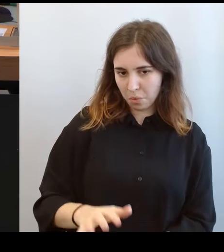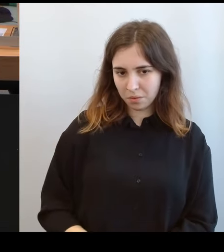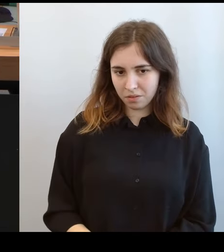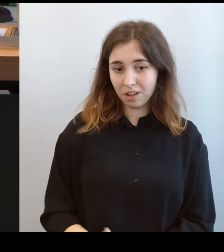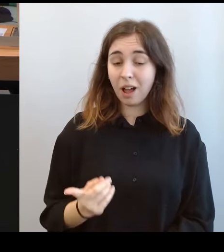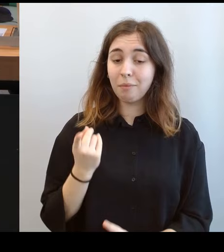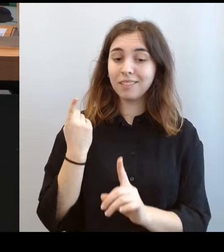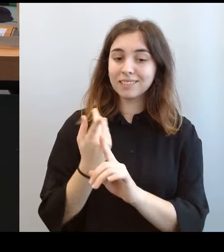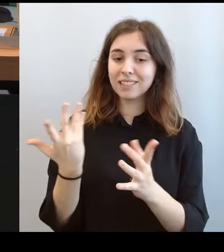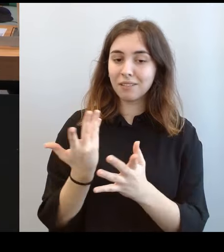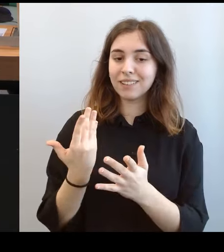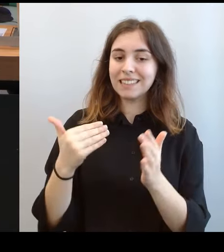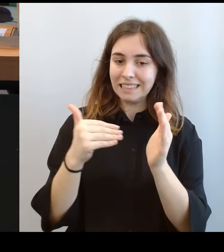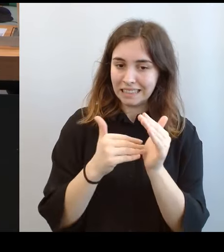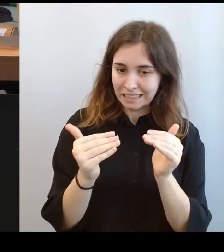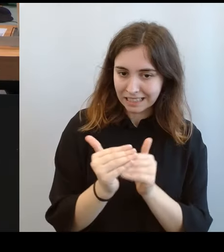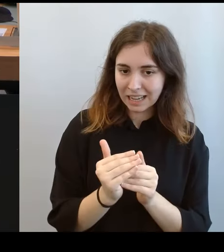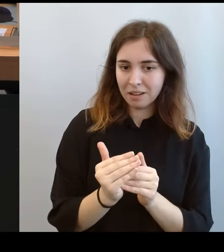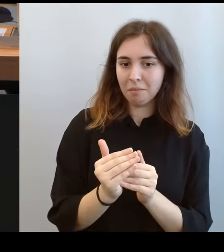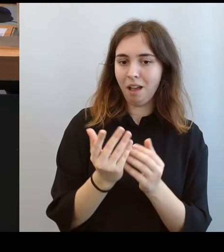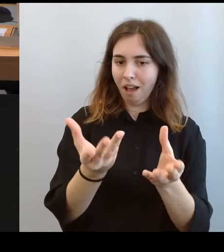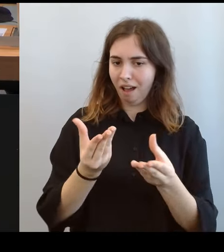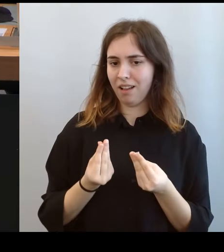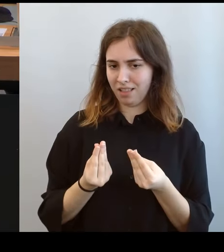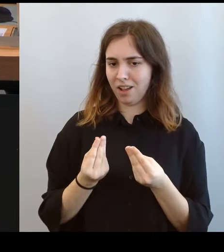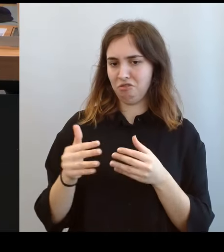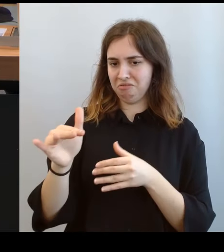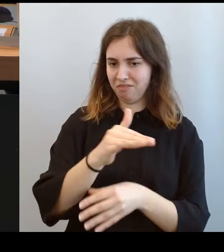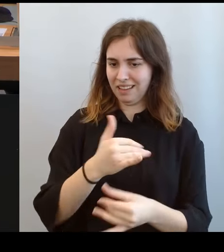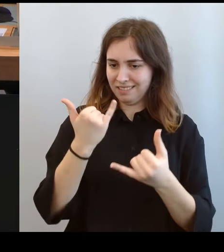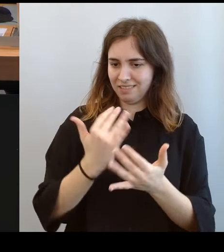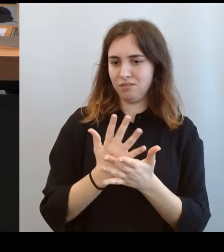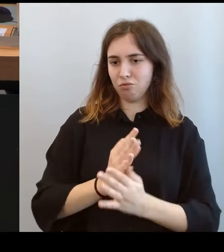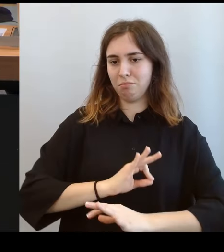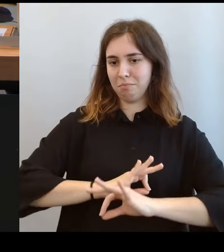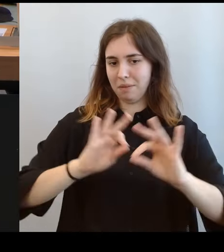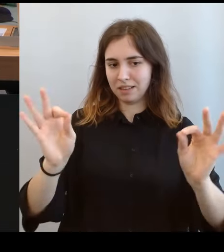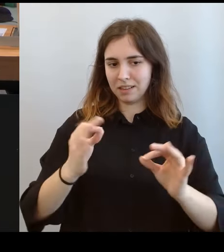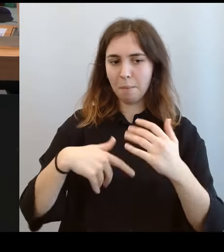Einladungswesen noch verbessert werden kann, ausgedehnt werden kann, erfolgen kann, damit die